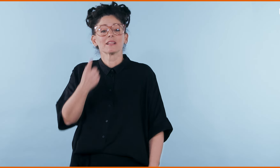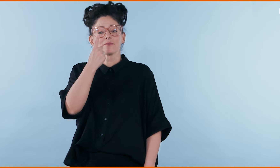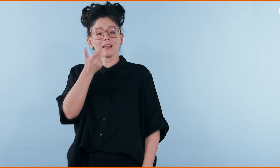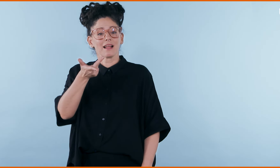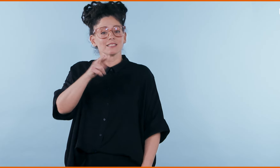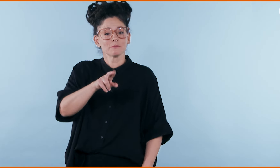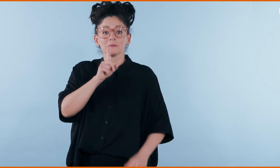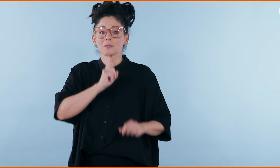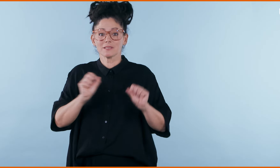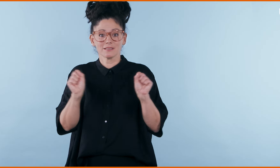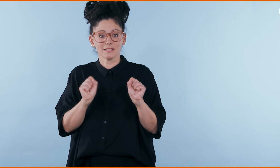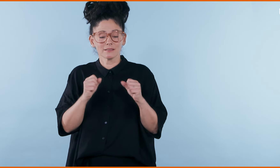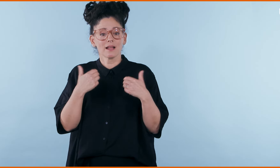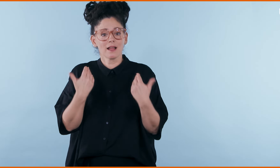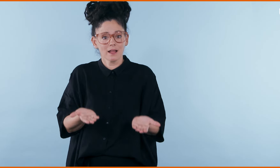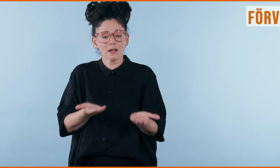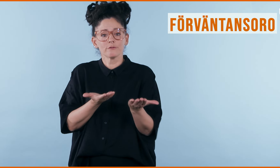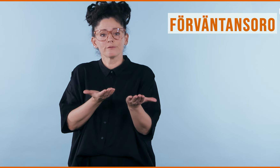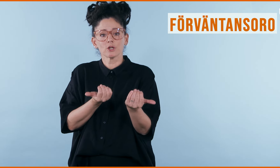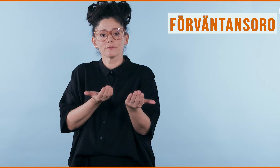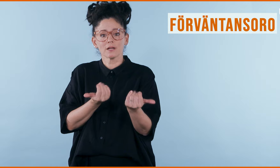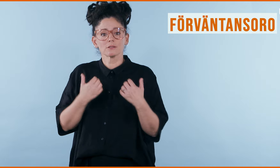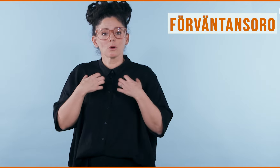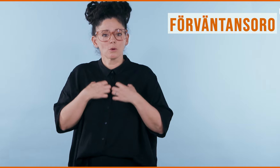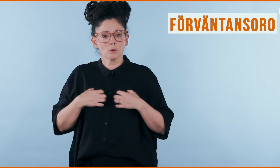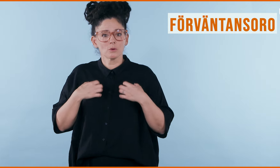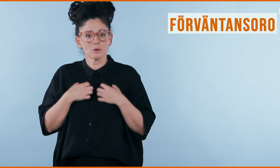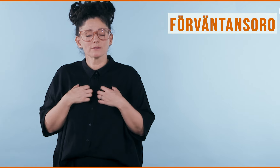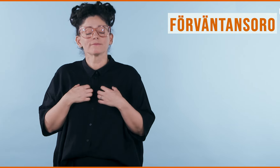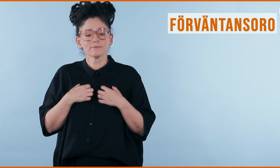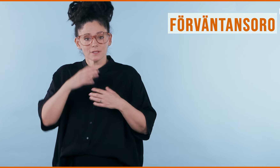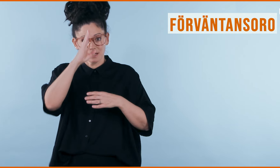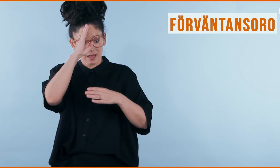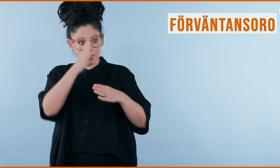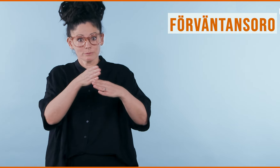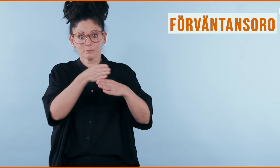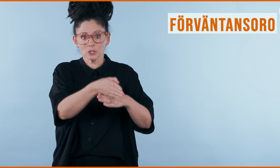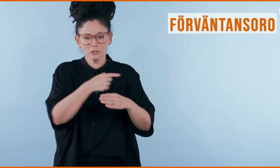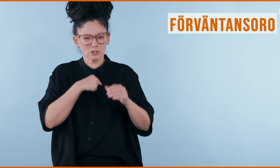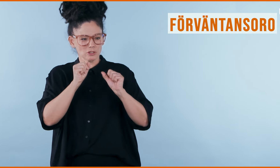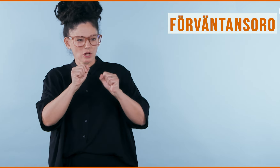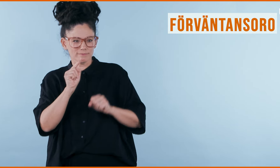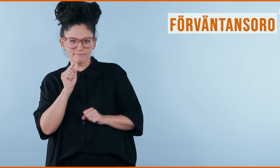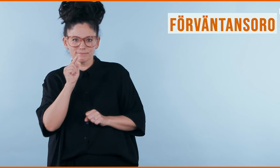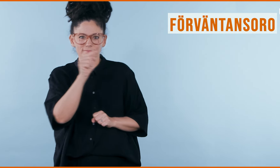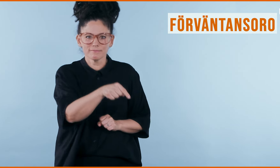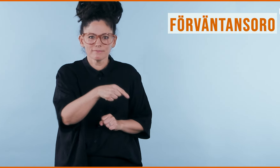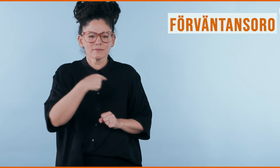Ett exempel på minoritetsstress är- förväntansoro. Jag ska på läkarbesök,-